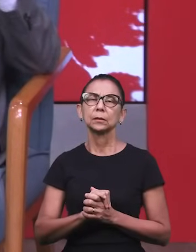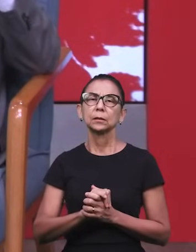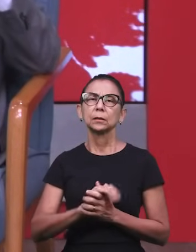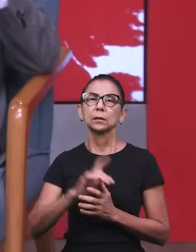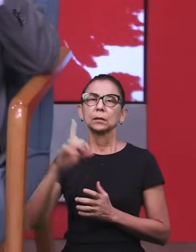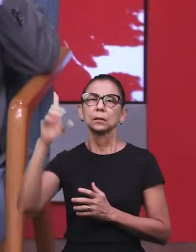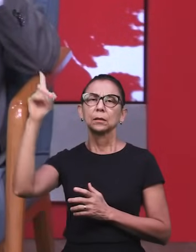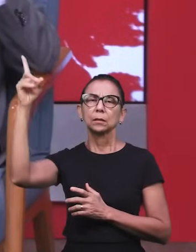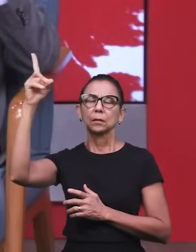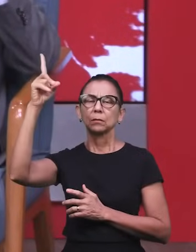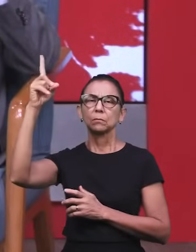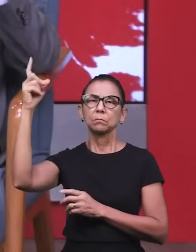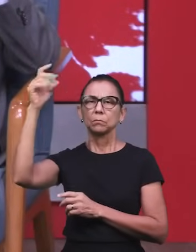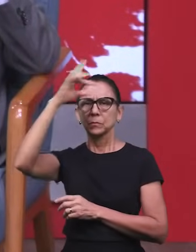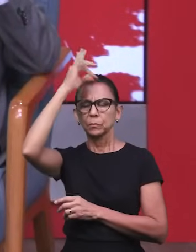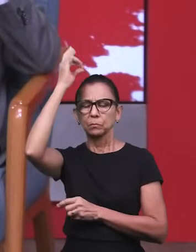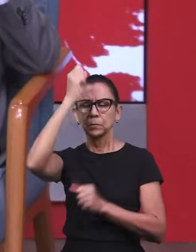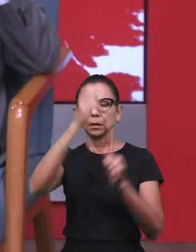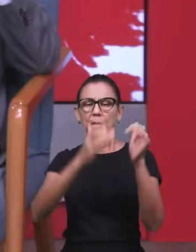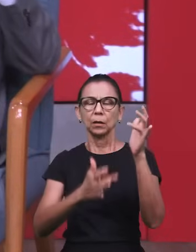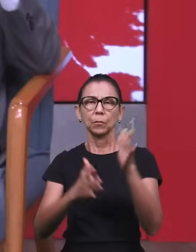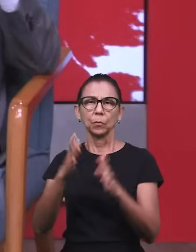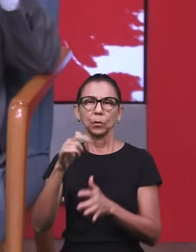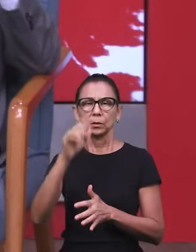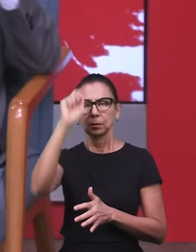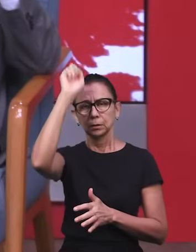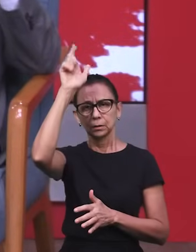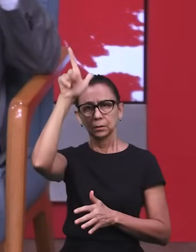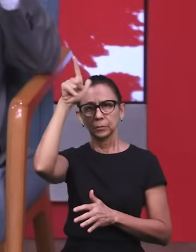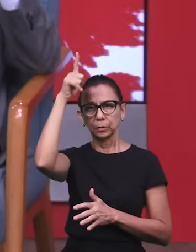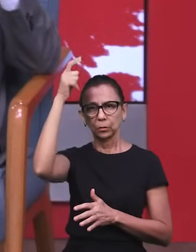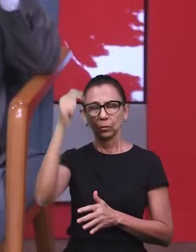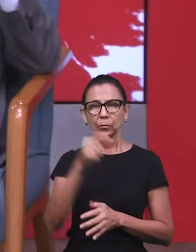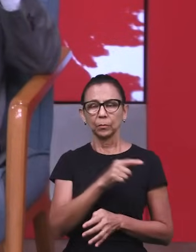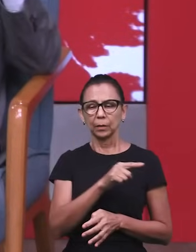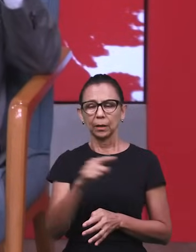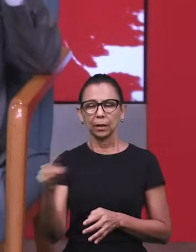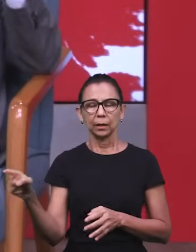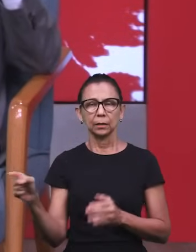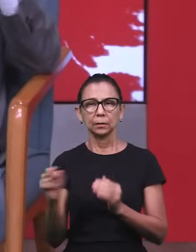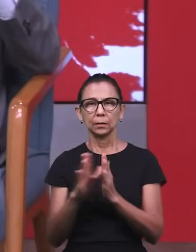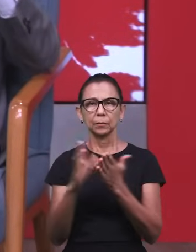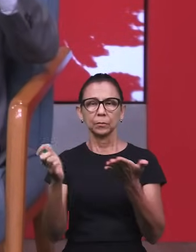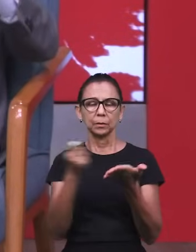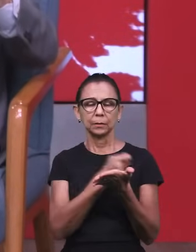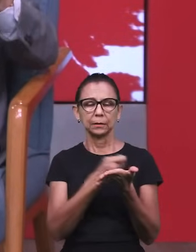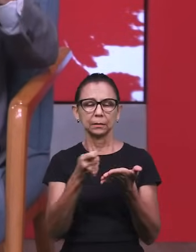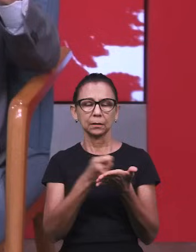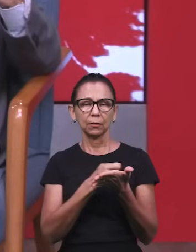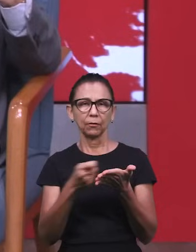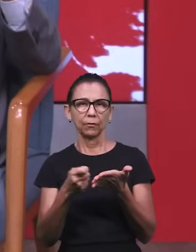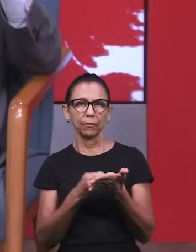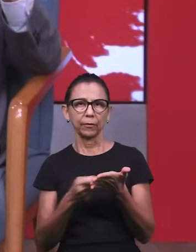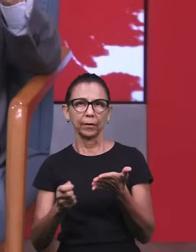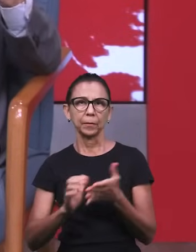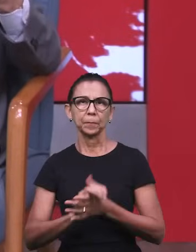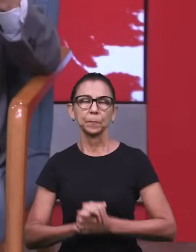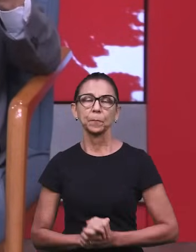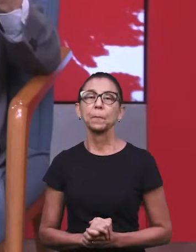poder do Espírito Santo para escreverem a palavra e a palavra viva que é o momento onde você com a